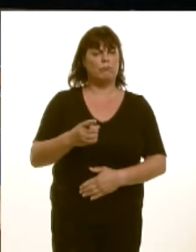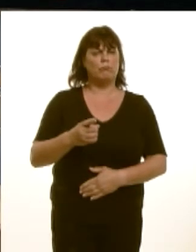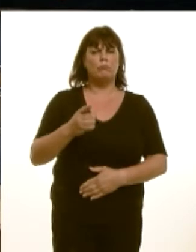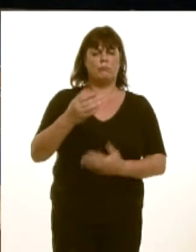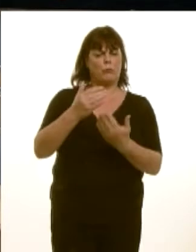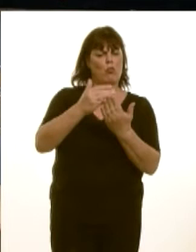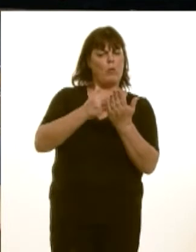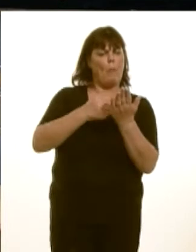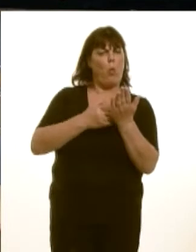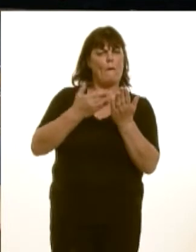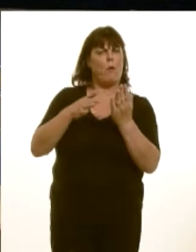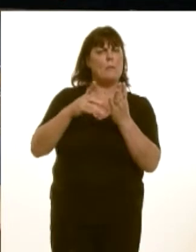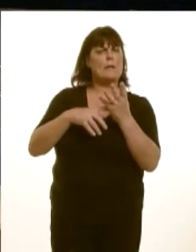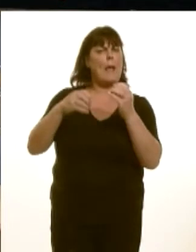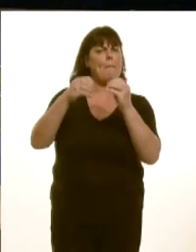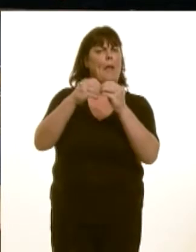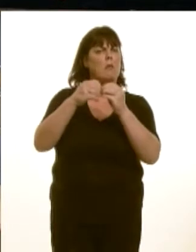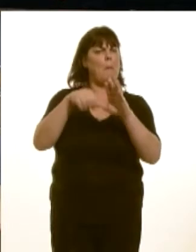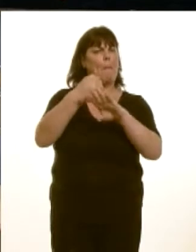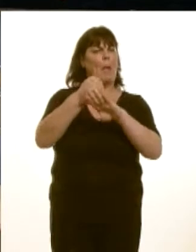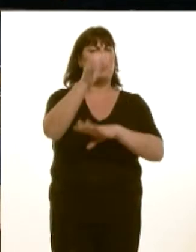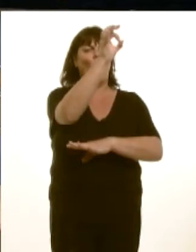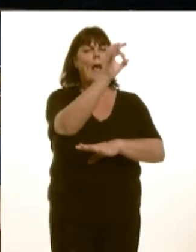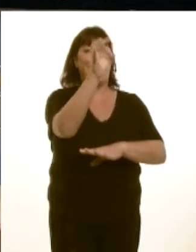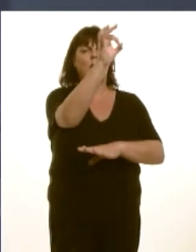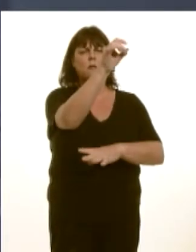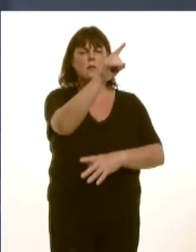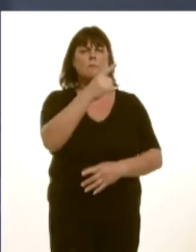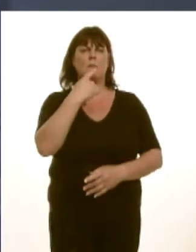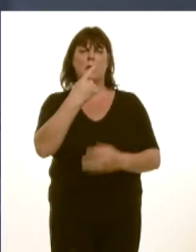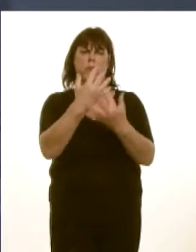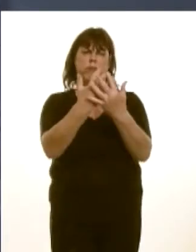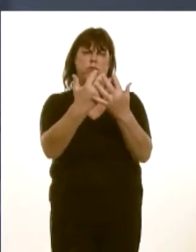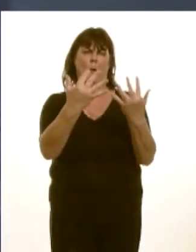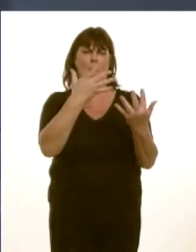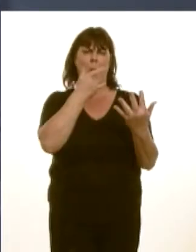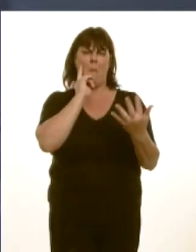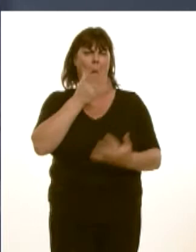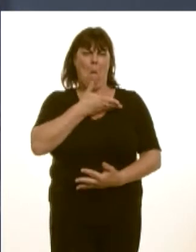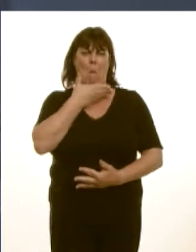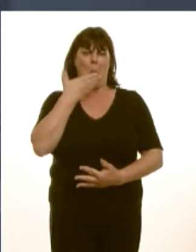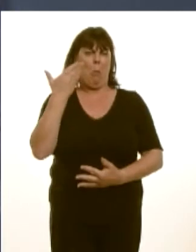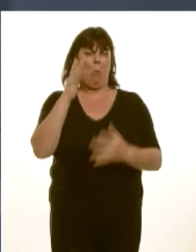ganran uchaf o bobl sydd ddim wedi defnyddio’r we o gwbl. Mae’r ffigur hwnnw yn 30% bron.